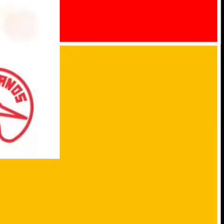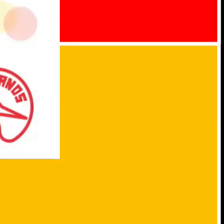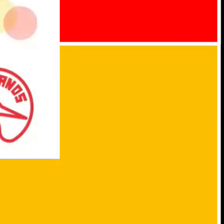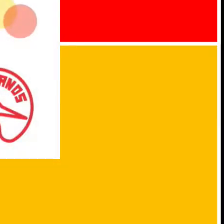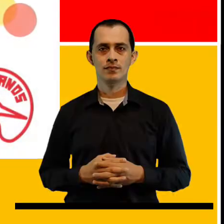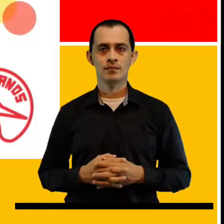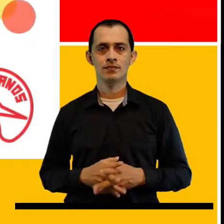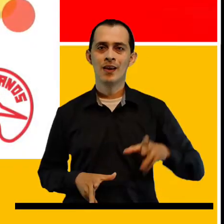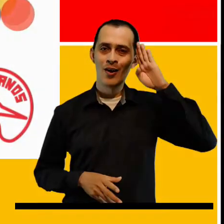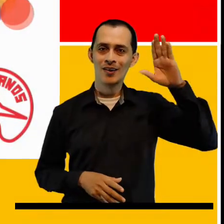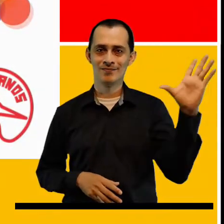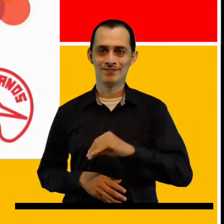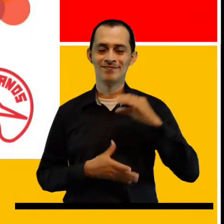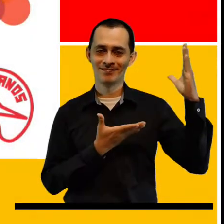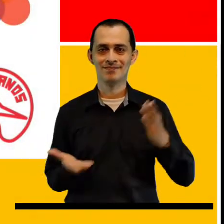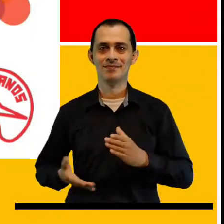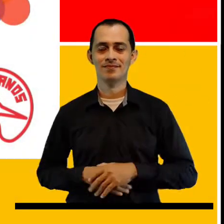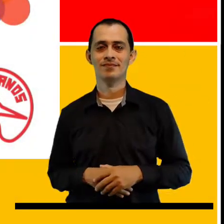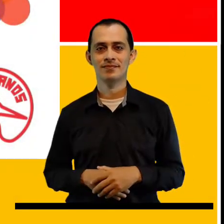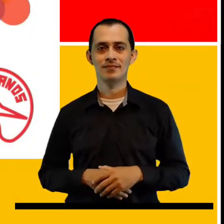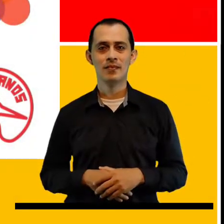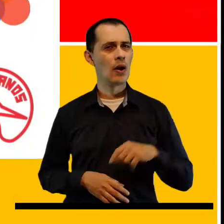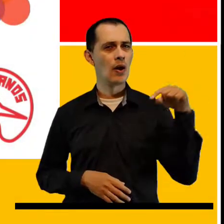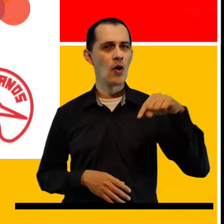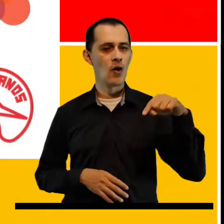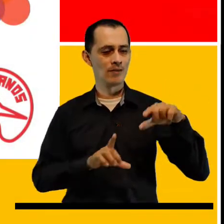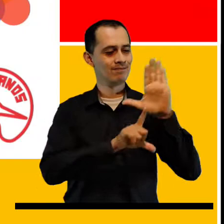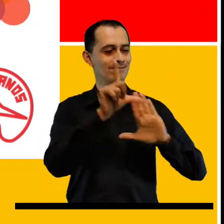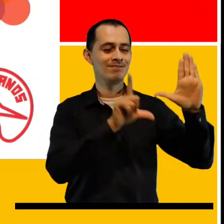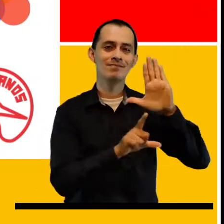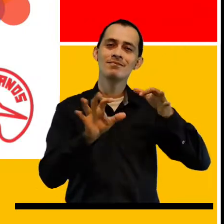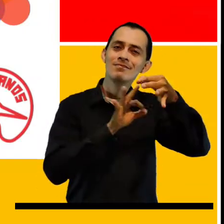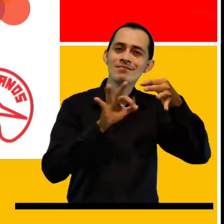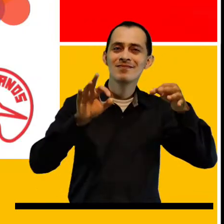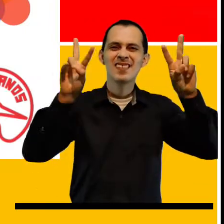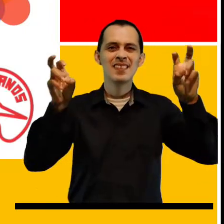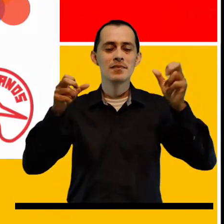Hola a tod@s, bienvenid@s!, el día de hoy haremos el tutorial que tiene que ver con